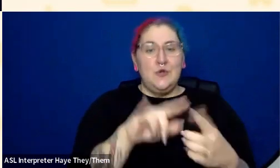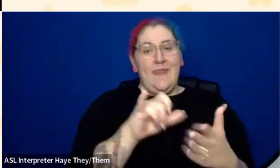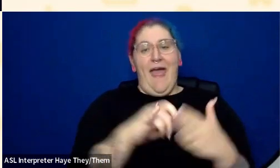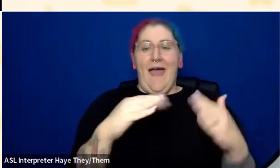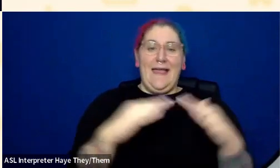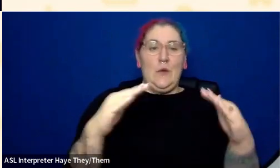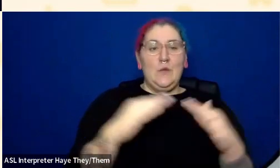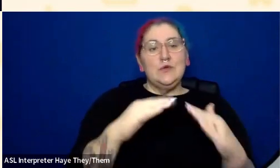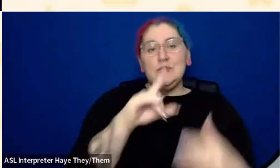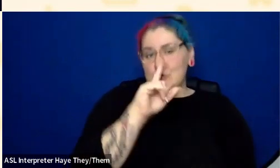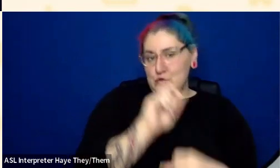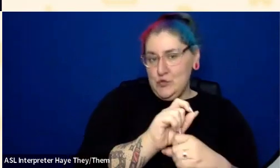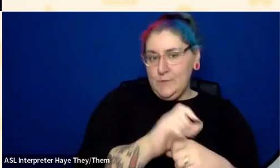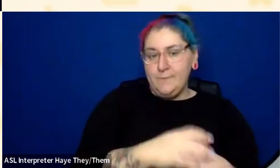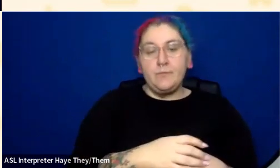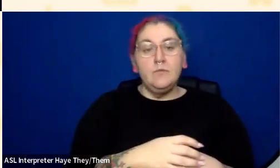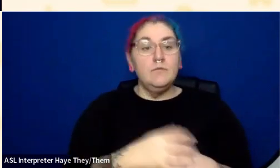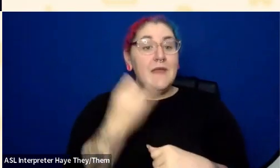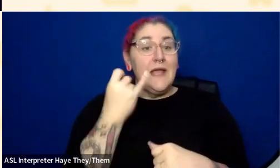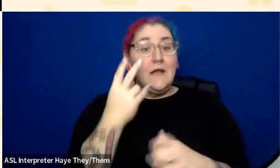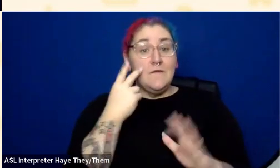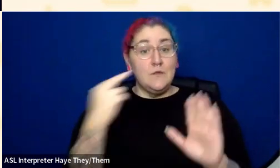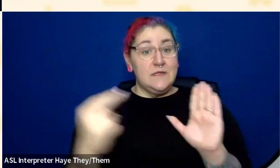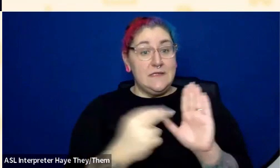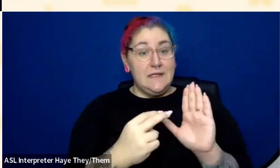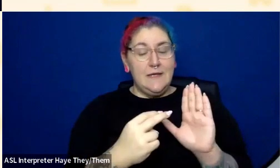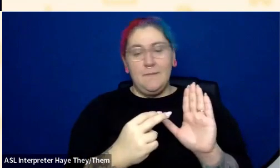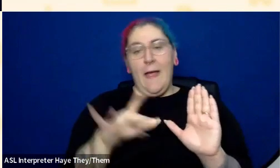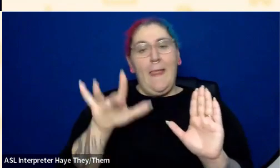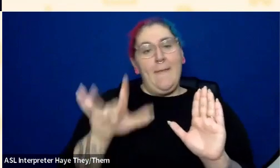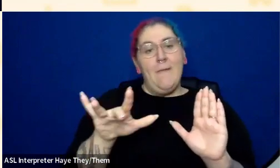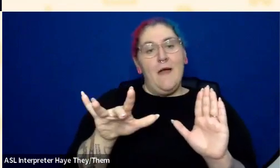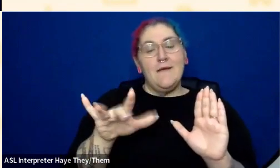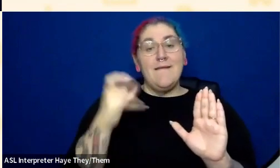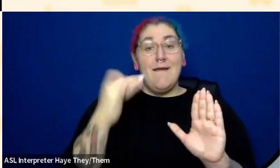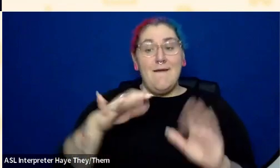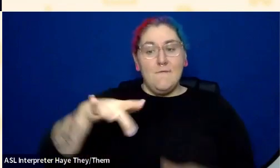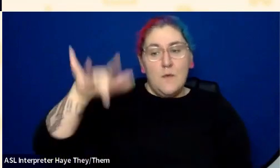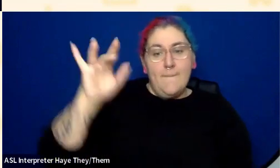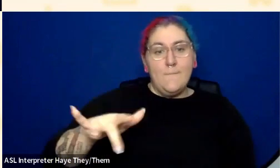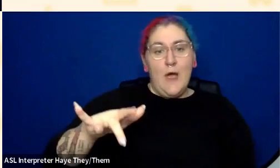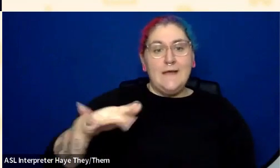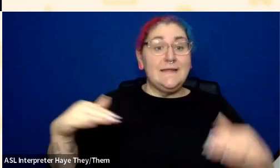puedes ver que el botón ARIA-pressed es igual a verdadero, es igual a falso, y eso es lo que estamos cambiando.